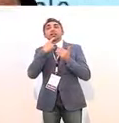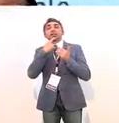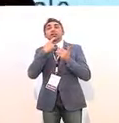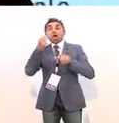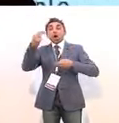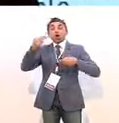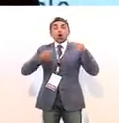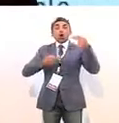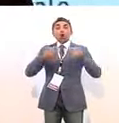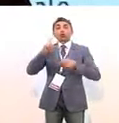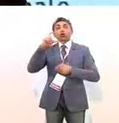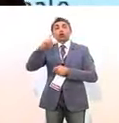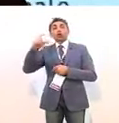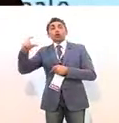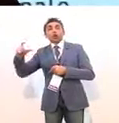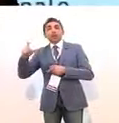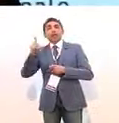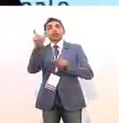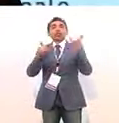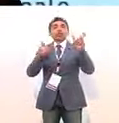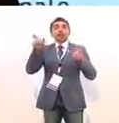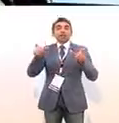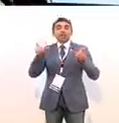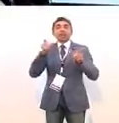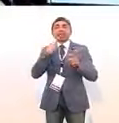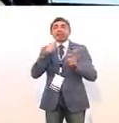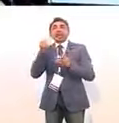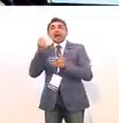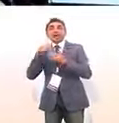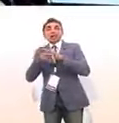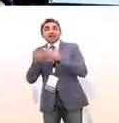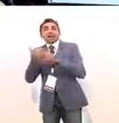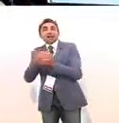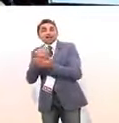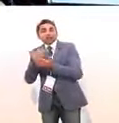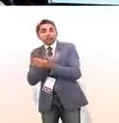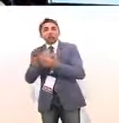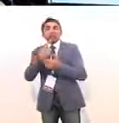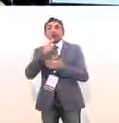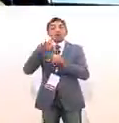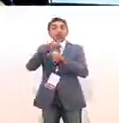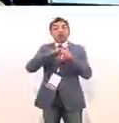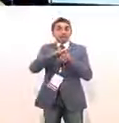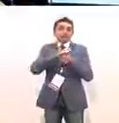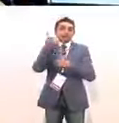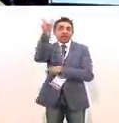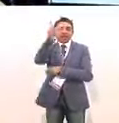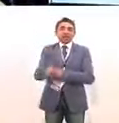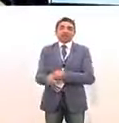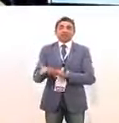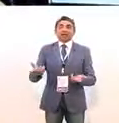correnti dei cittadini, dei risparmiatori, delle famiglie, delle persone di questo Paese.